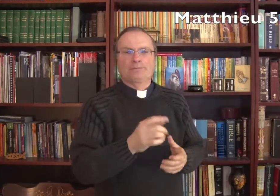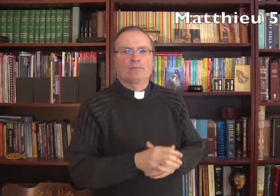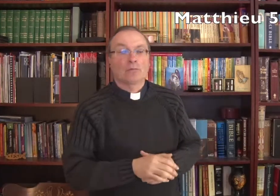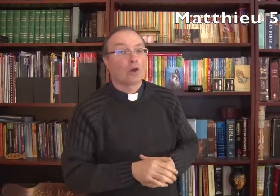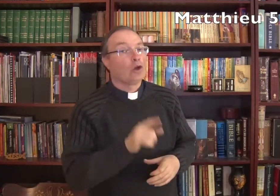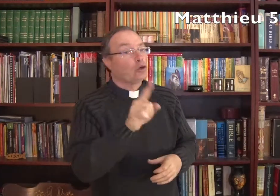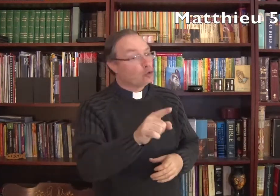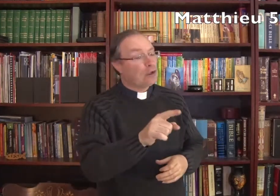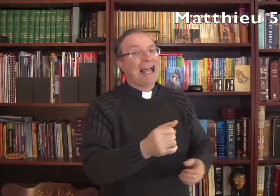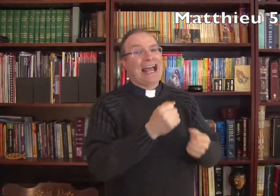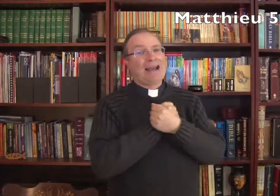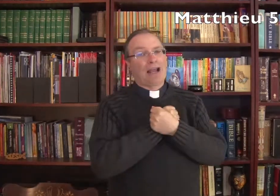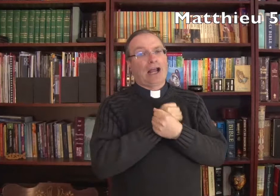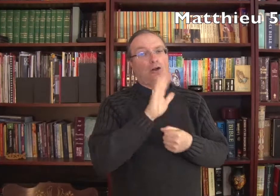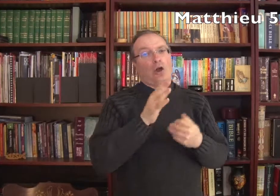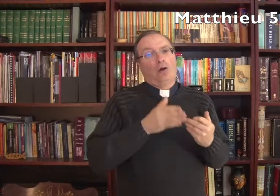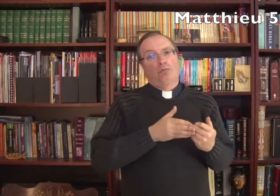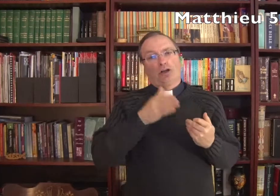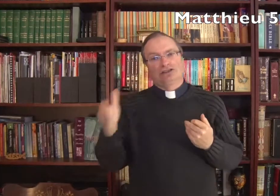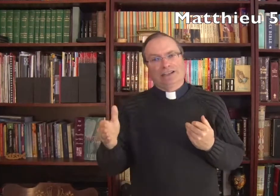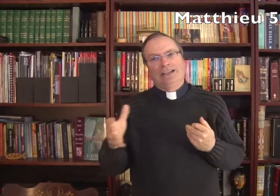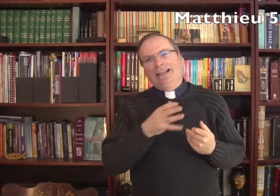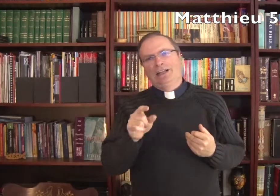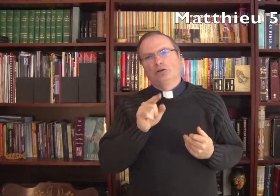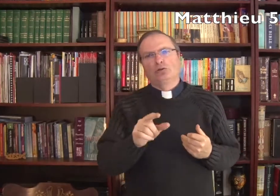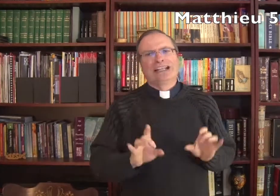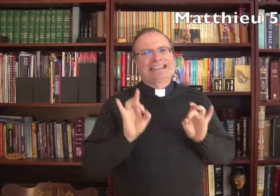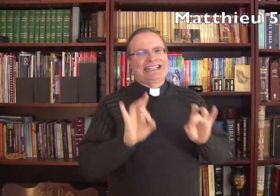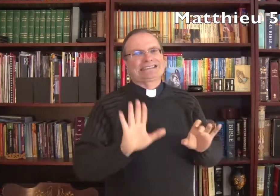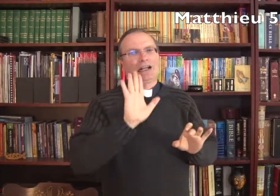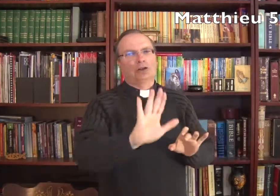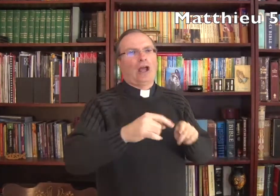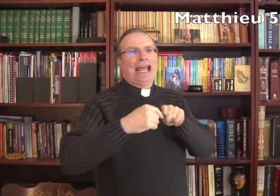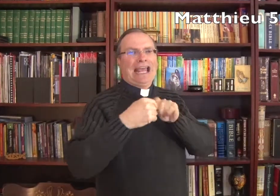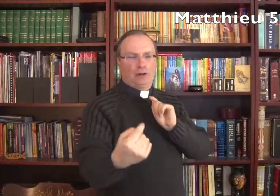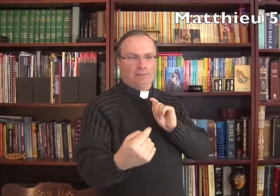‘Tu aimeras ton prochain et tu détesteras ton ennemi.’